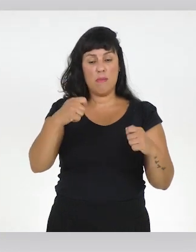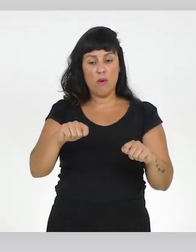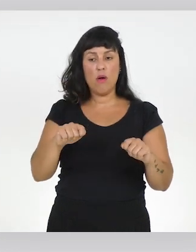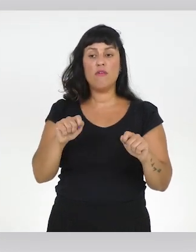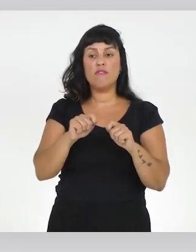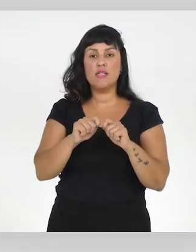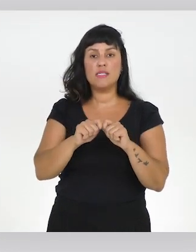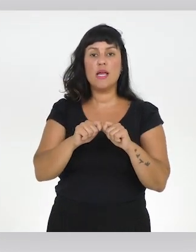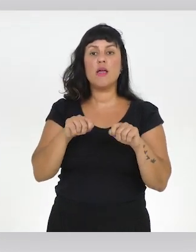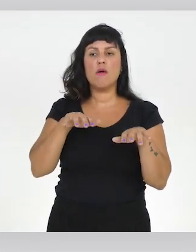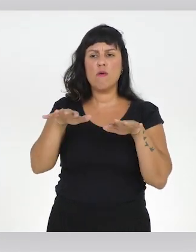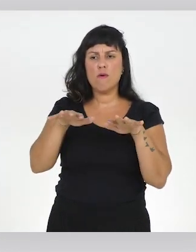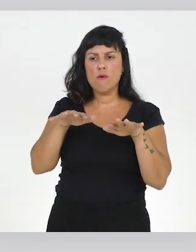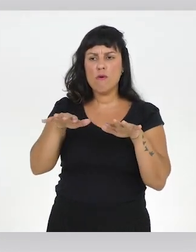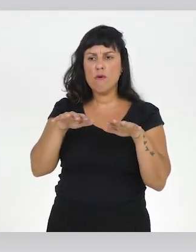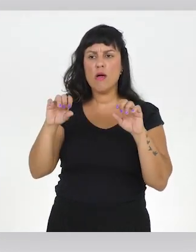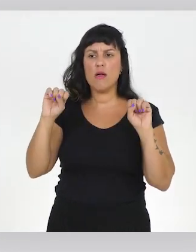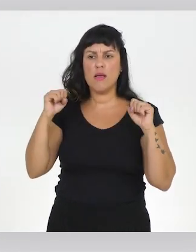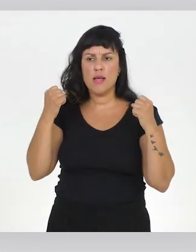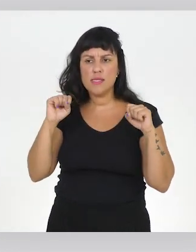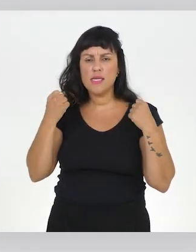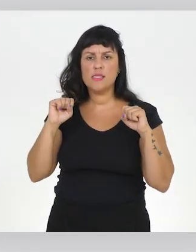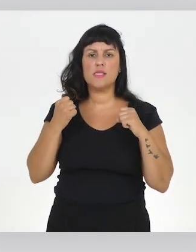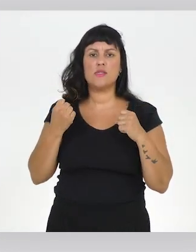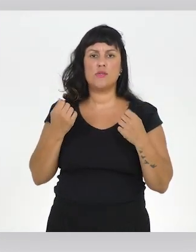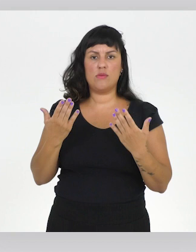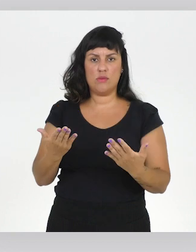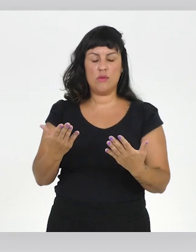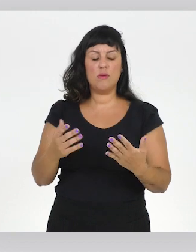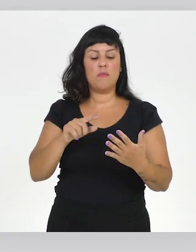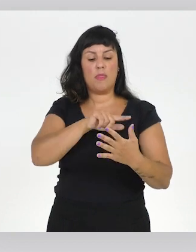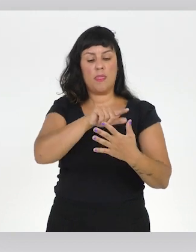que ocasionam a dor. Na dor nociceptiva a gente ainda pode usar